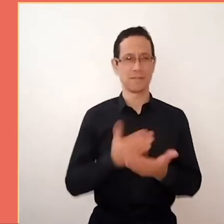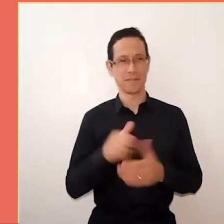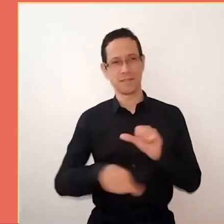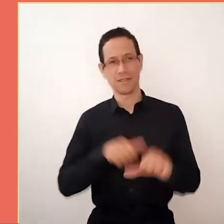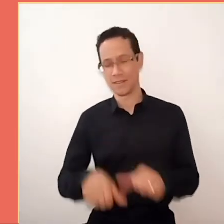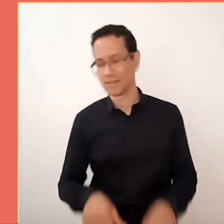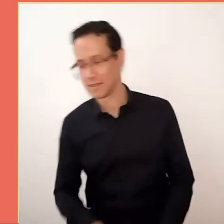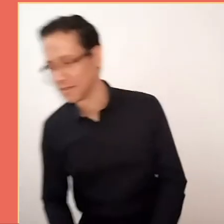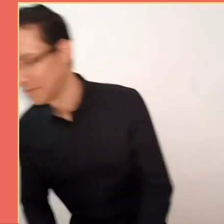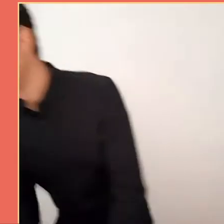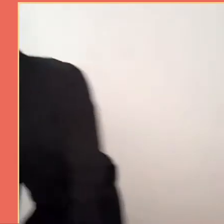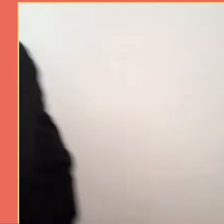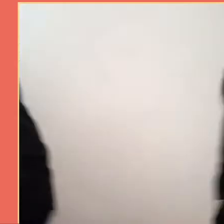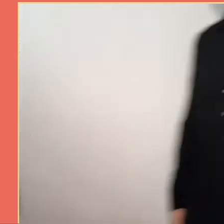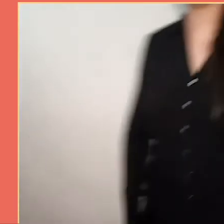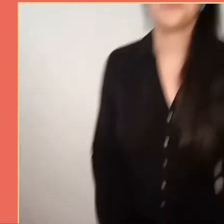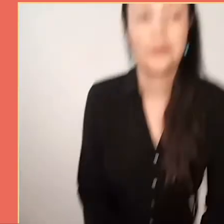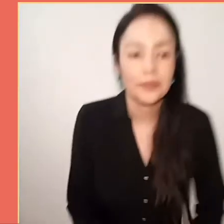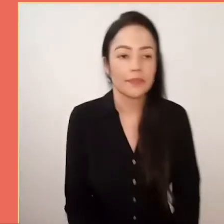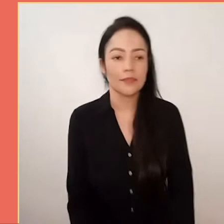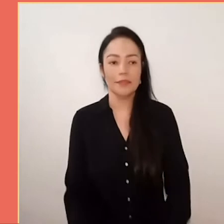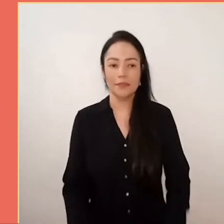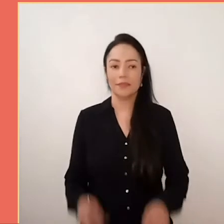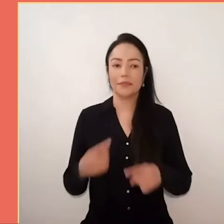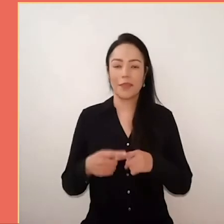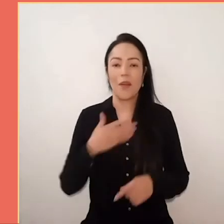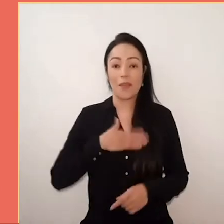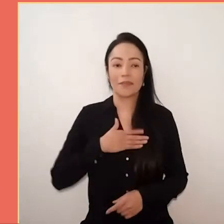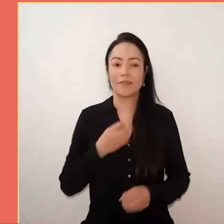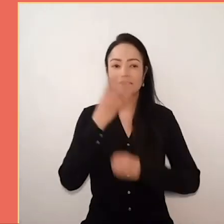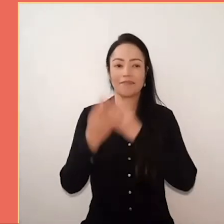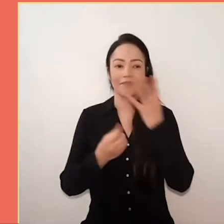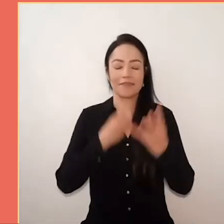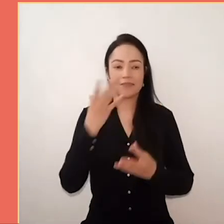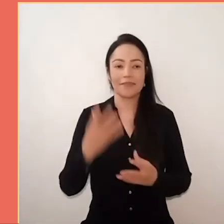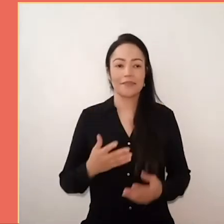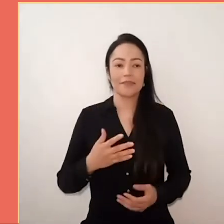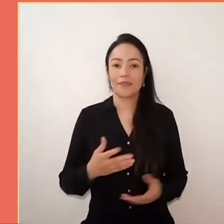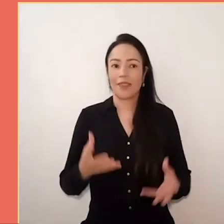Eu posso porque é bom que gente desabafa um pouco, sabe, Dolores? Porque nós estamos abafados.